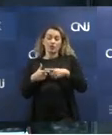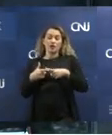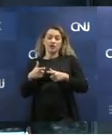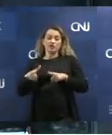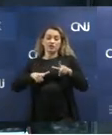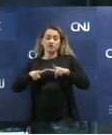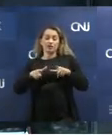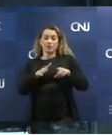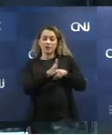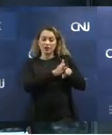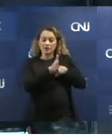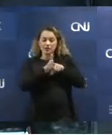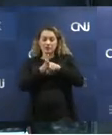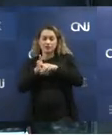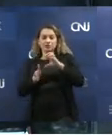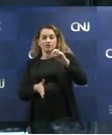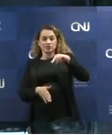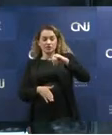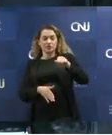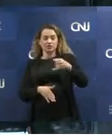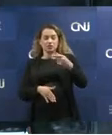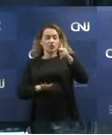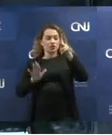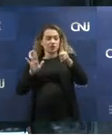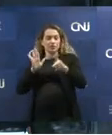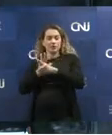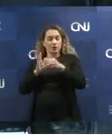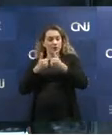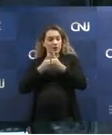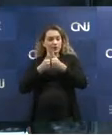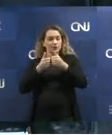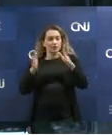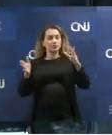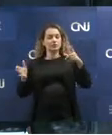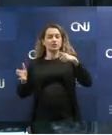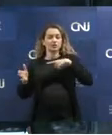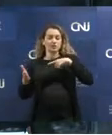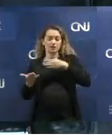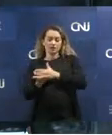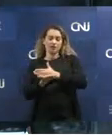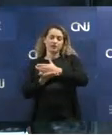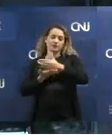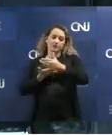ou da própria abertura de procedimento disciplinar pelo tribunal, que acabou